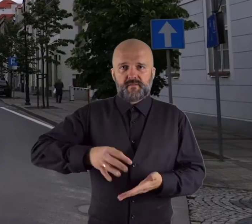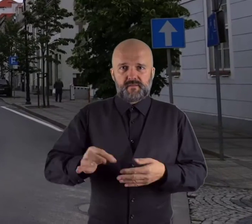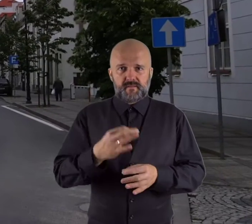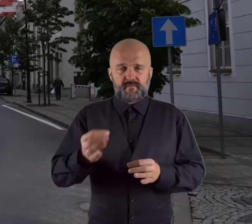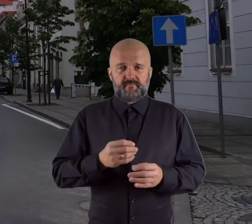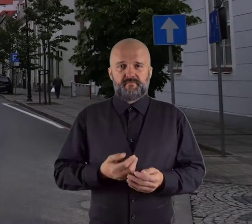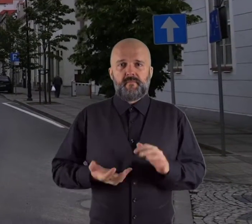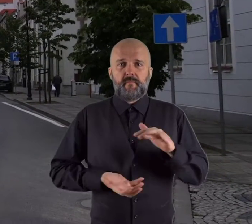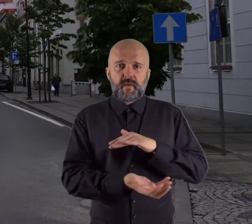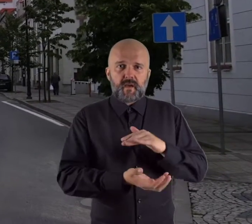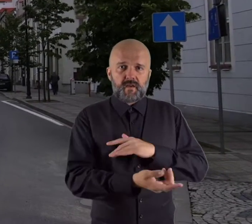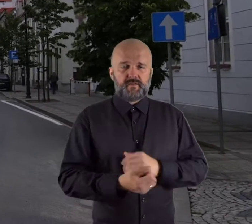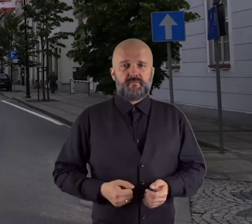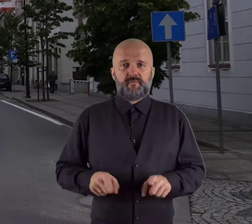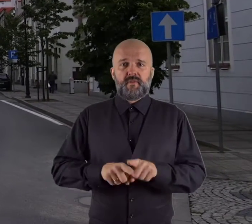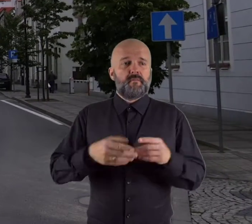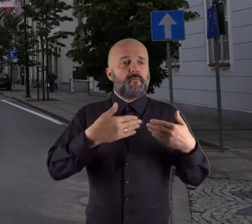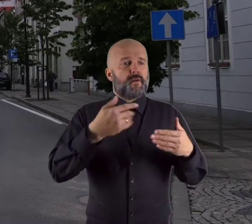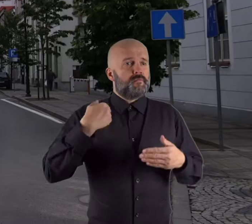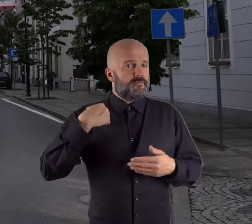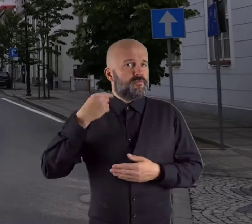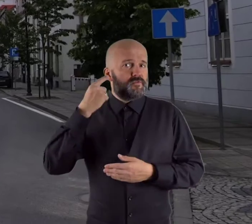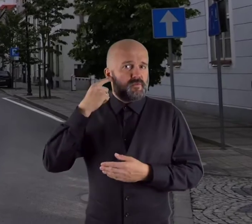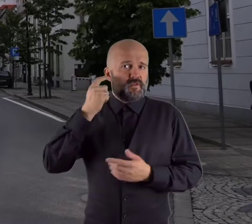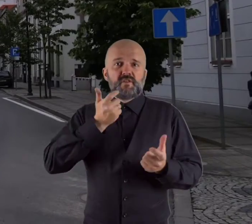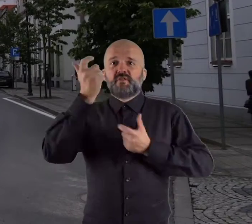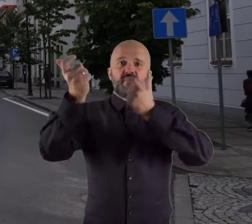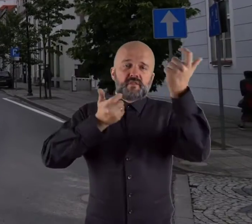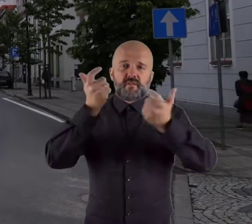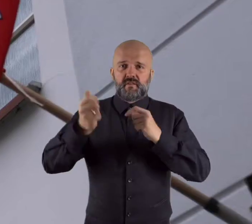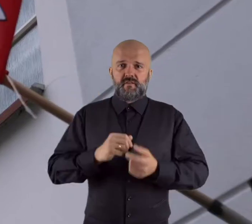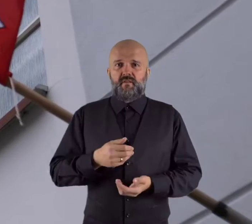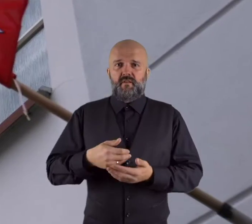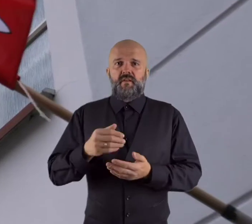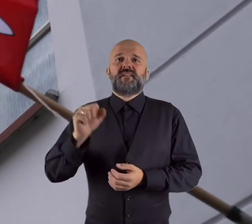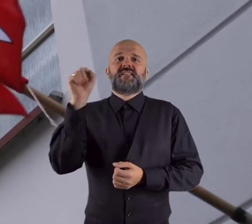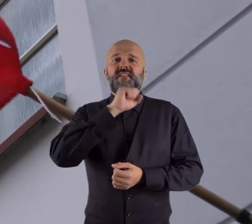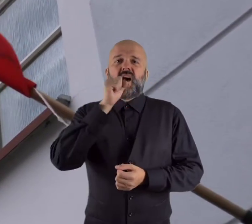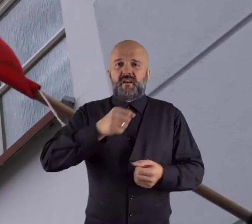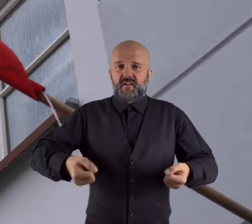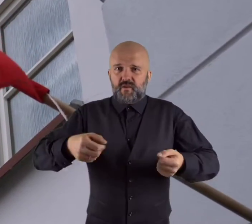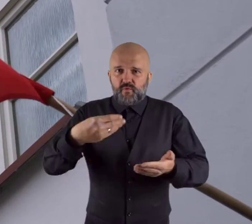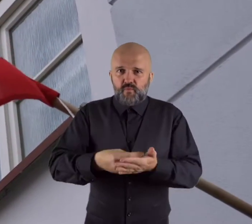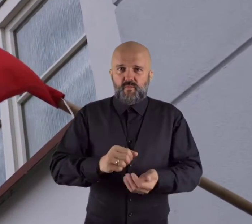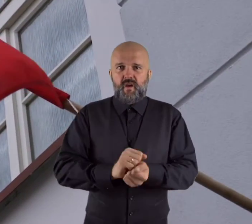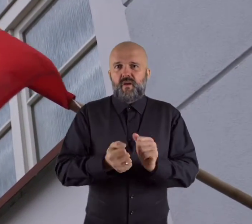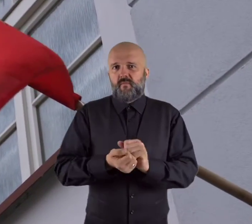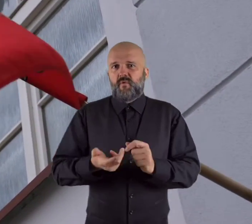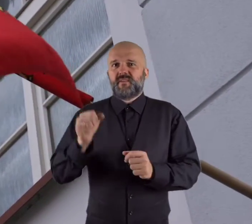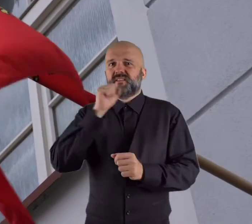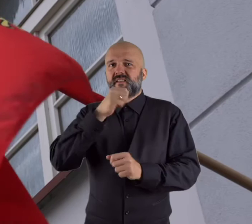W bramach słychać było krzyki osób które wołały: stare garnki kupuje, stare szmaty zbieram.